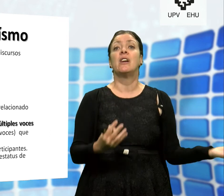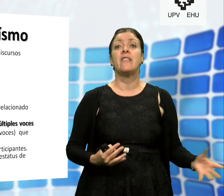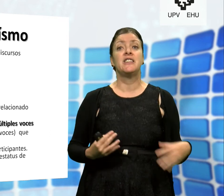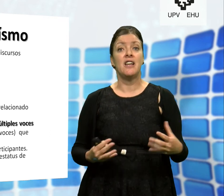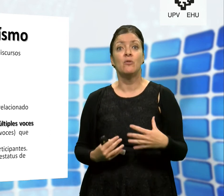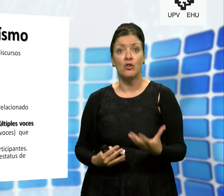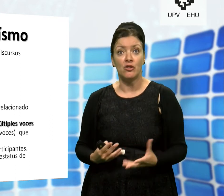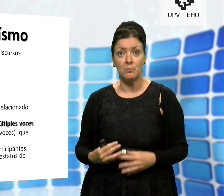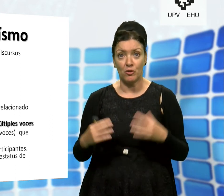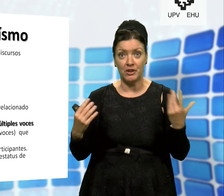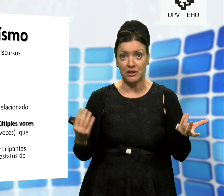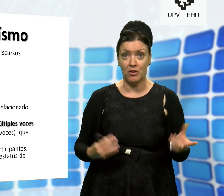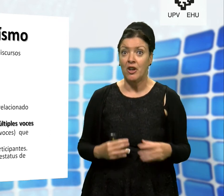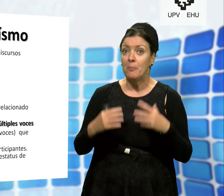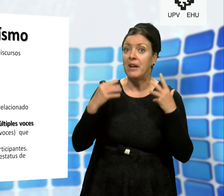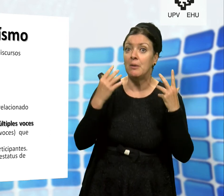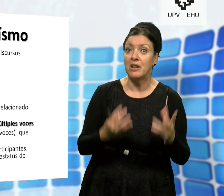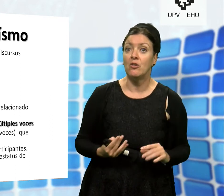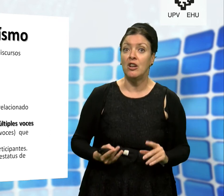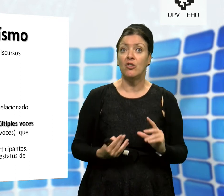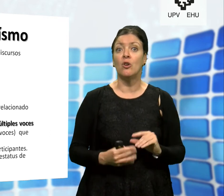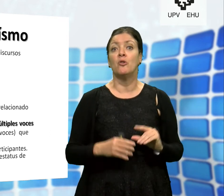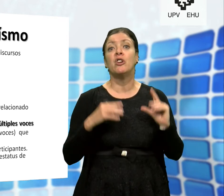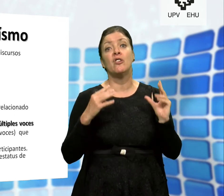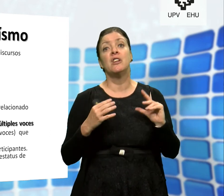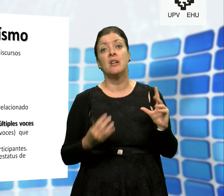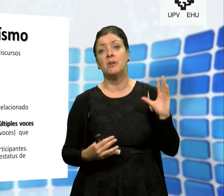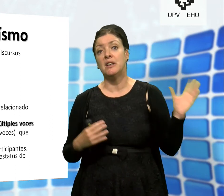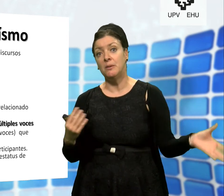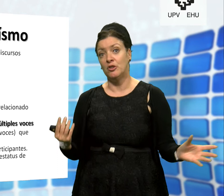necesidad de un cronotopo contexto para el marco dialógico como horizonte interpretativo,